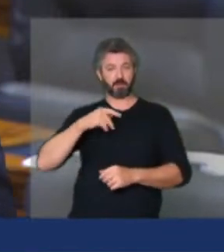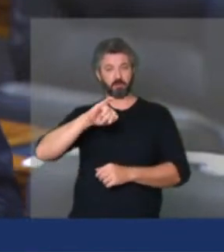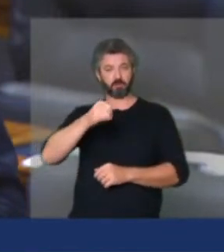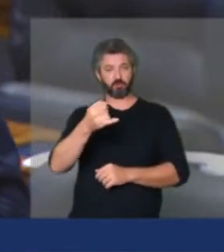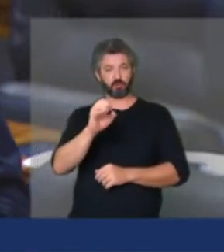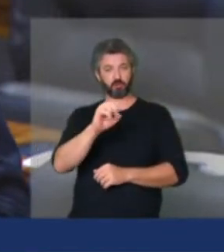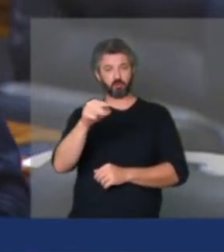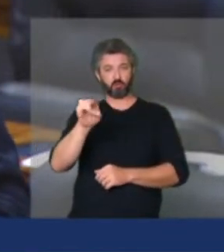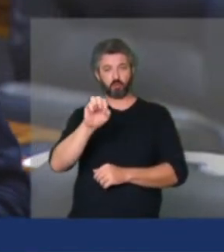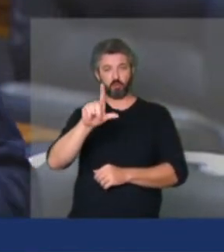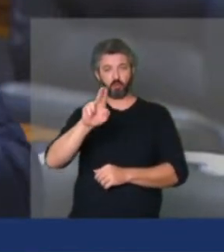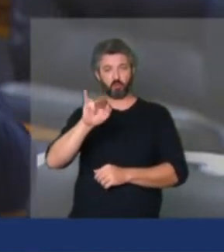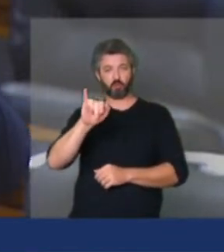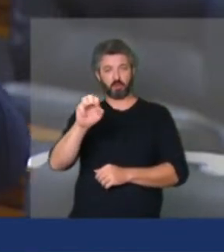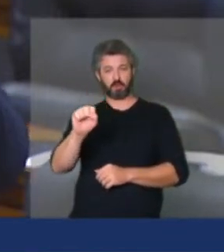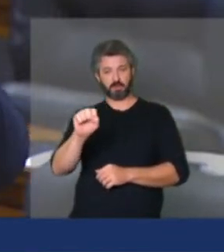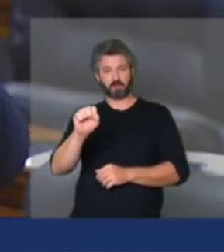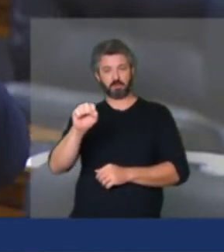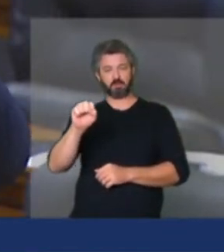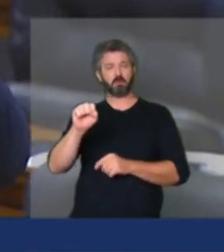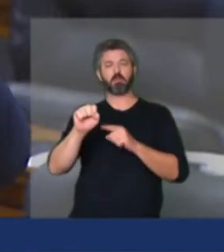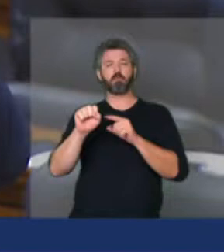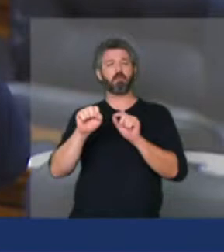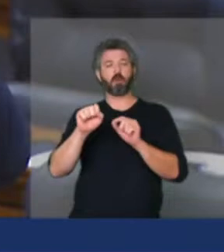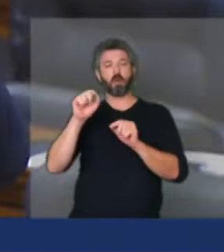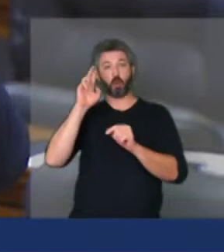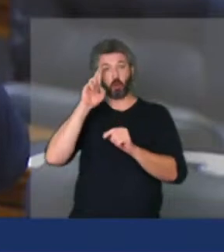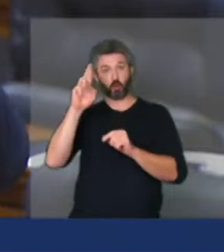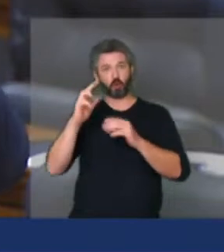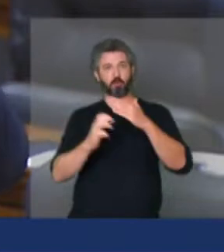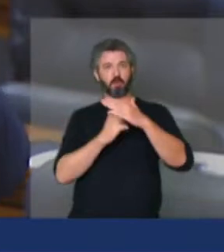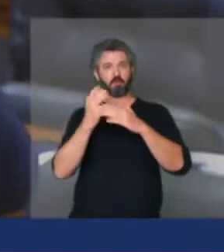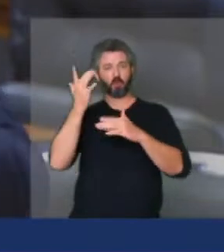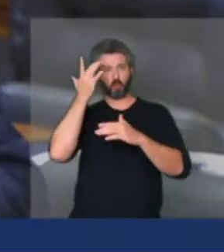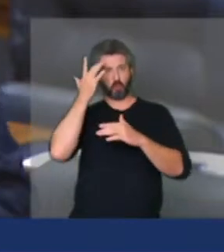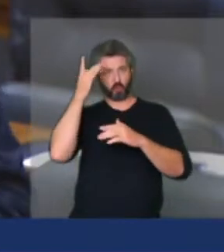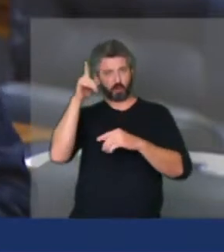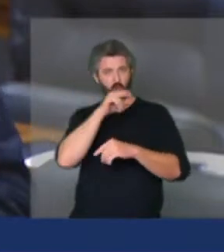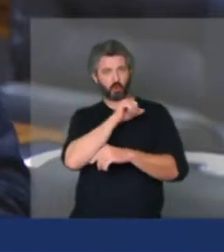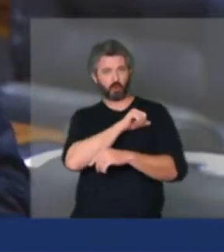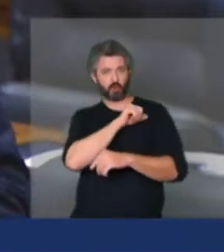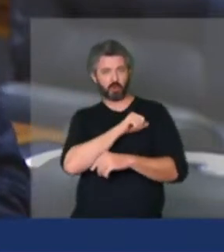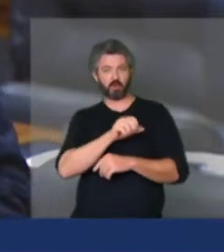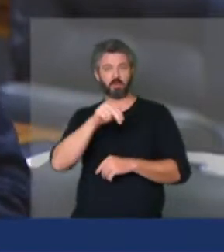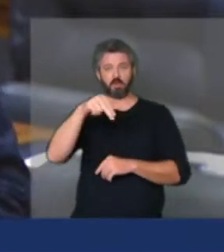DONO DE UMA GRANDE EMPRESA NO RIO DE JANEIRO, CHAMADO MHS, QUE TEM SERVIDO AO POVO DE DEUS, QUE TEM SERVIDO TAMBÉM